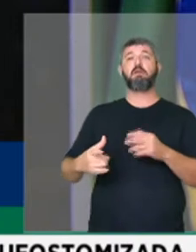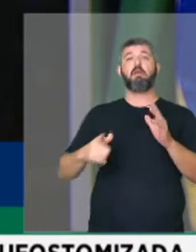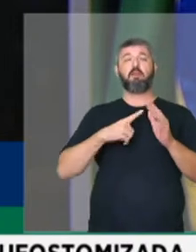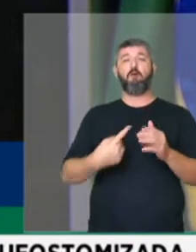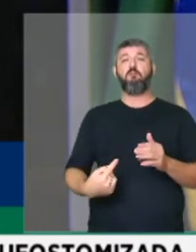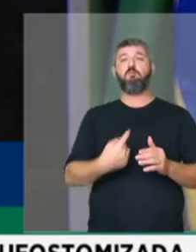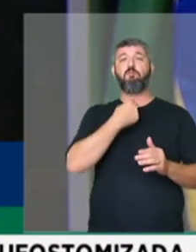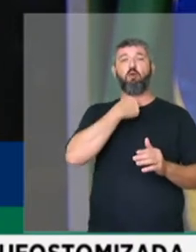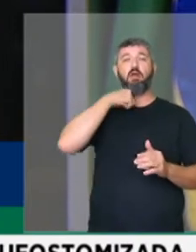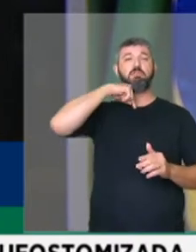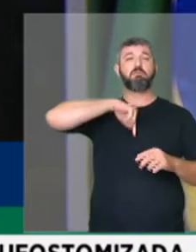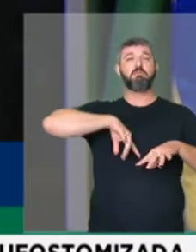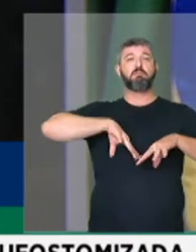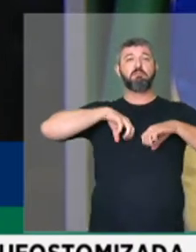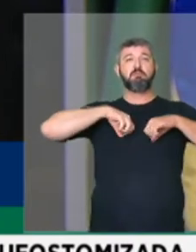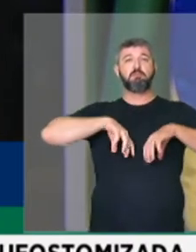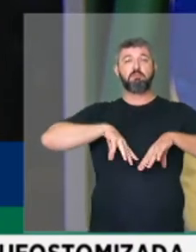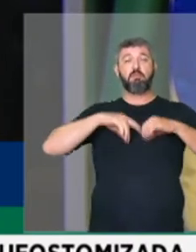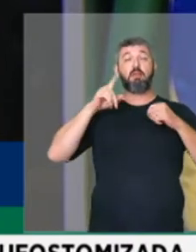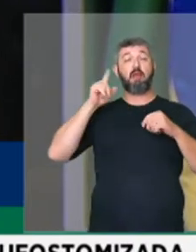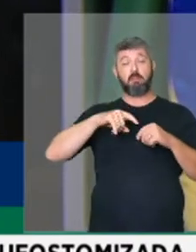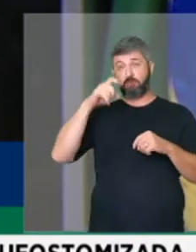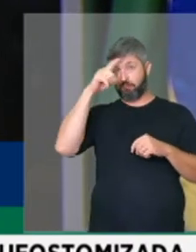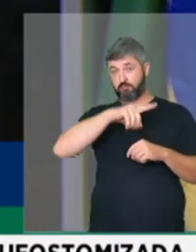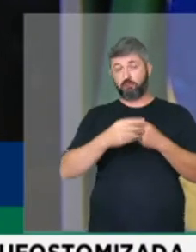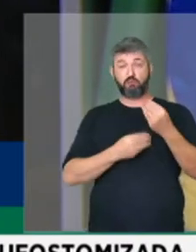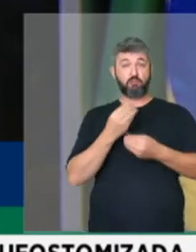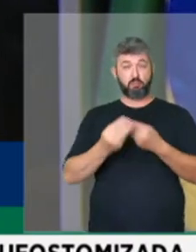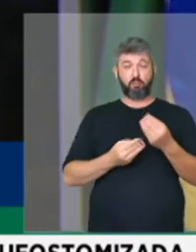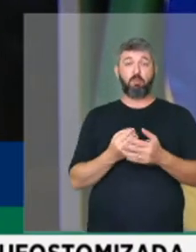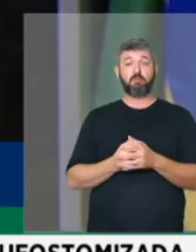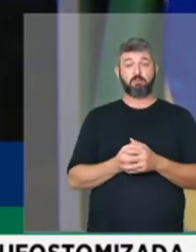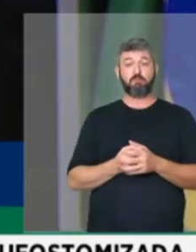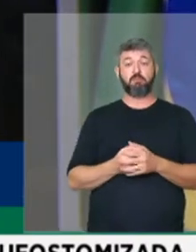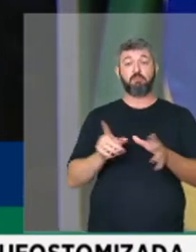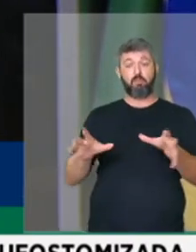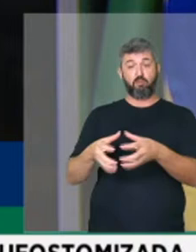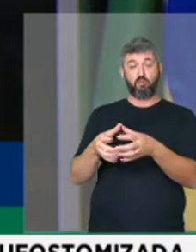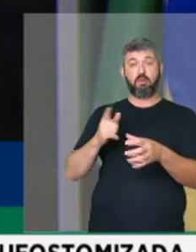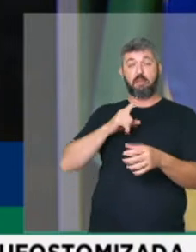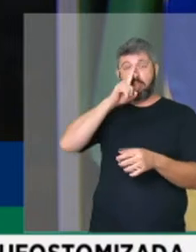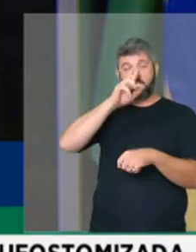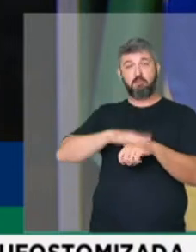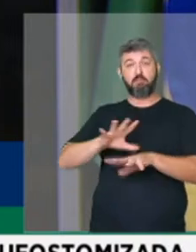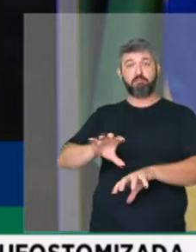CIRURGIA QUE PODE SER DEFINITIVA PARA ALGUMAS CRIANÇAS QUE JÁ TÊM PROBLEMAS NEUROLÓGICOS OU QUE DEPENDEM DE VENTILAÇÃO MECÂ